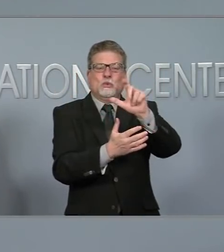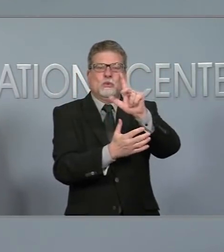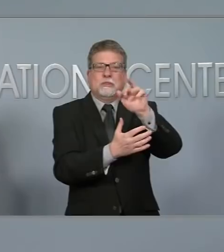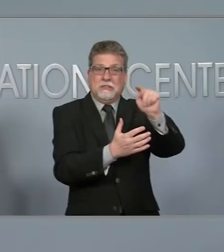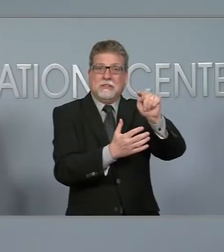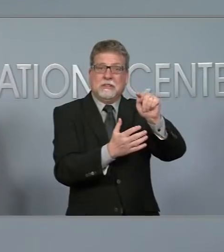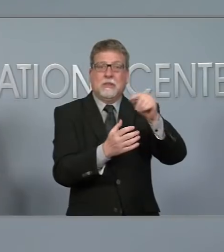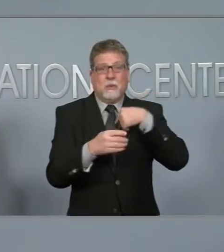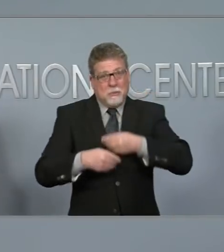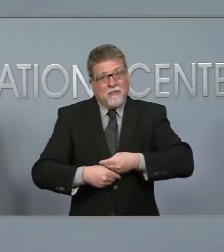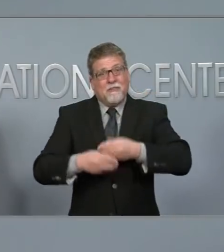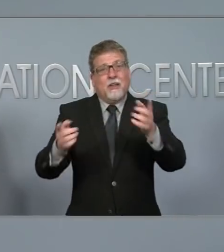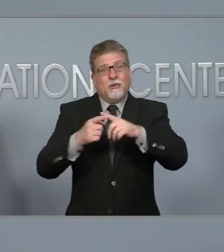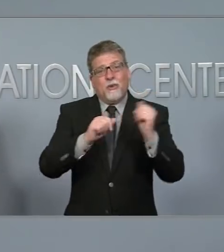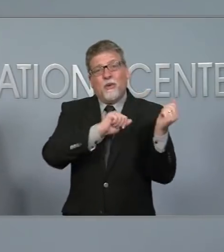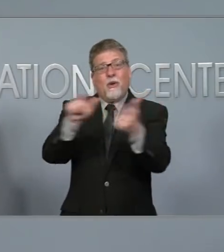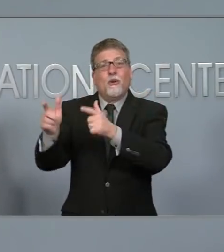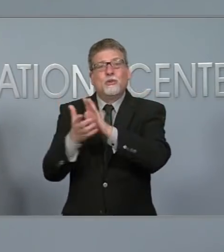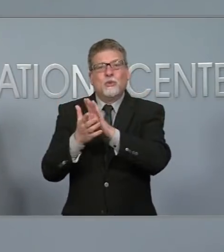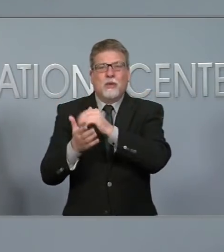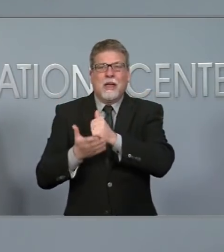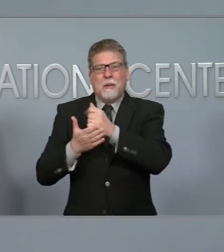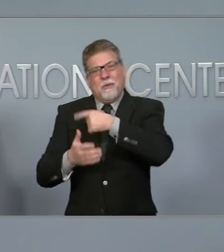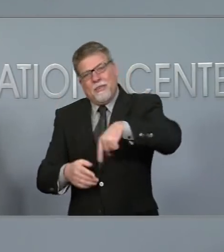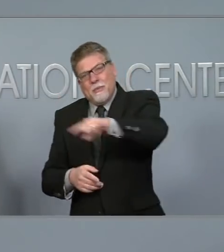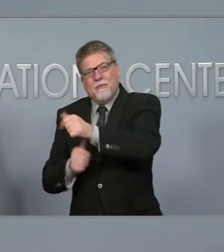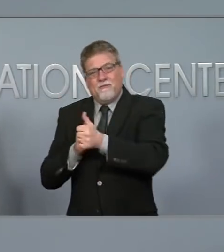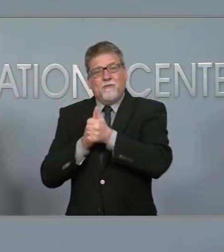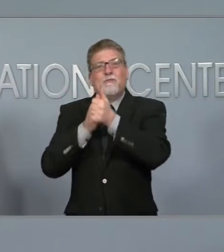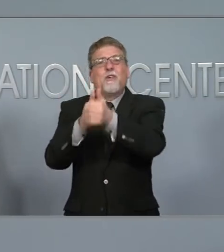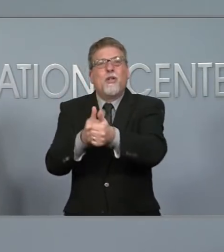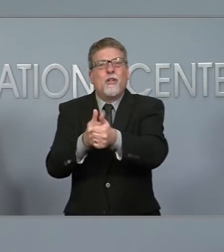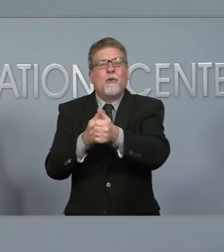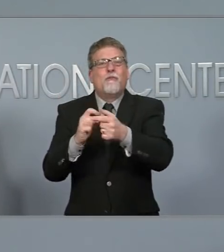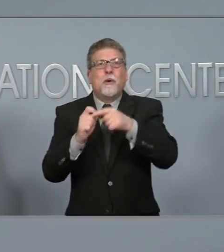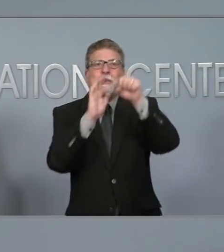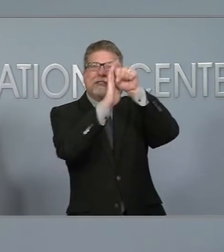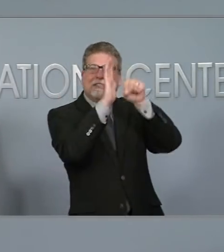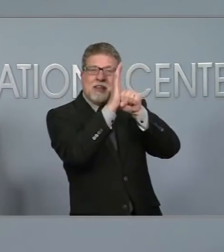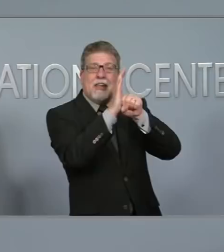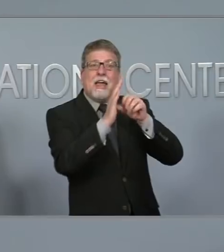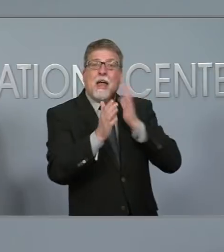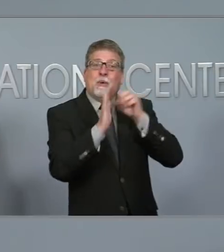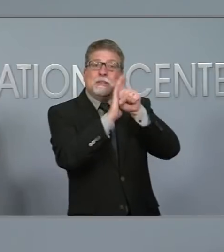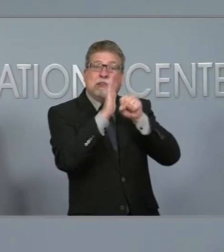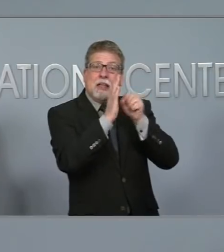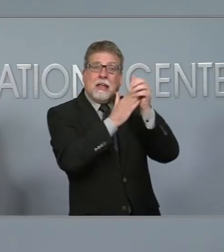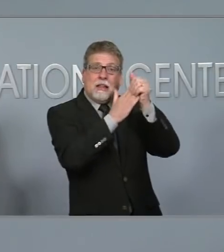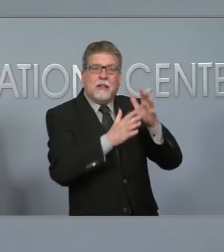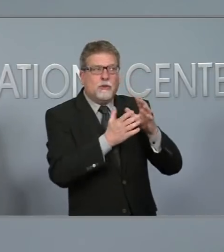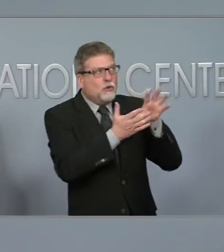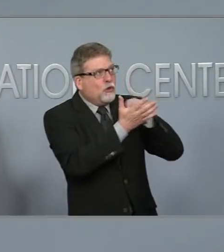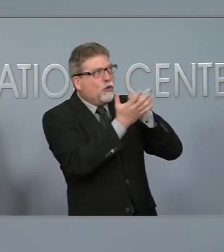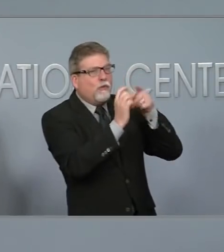actualizando sus crías.